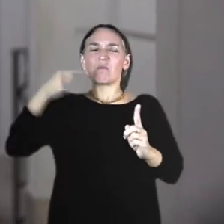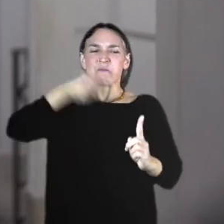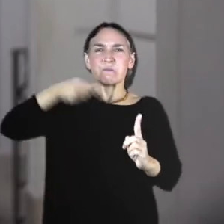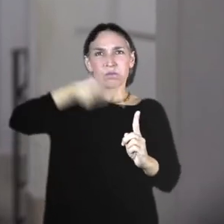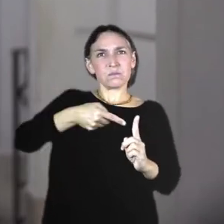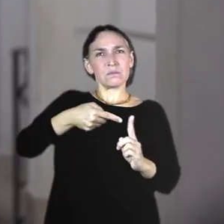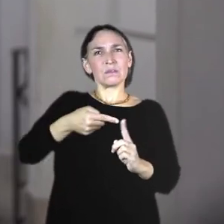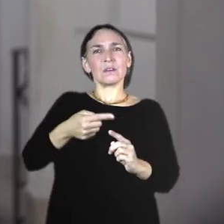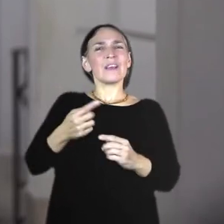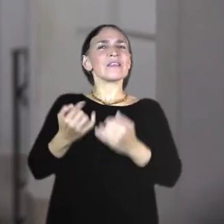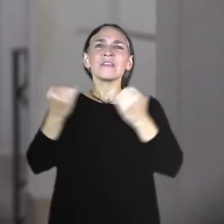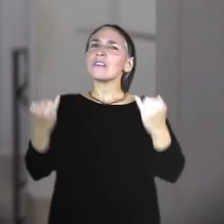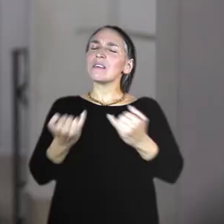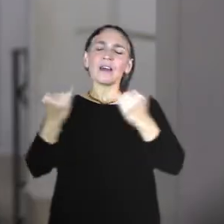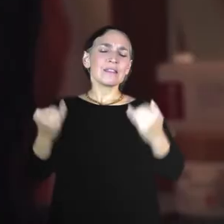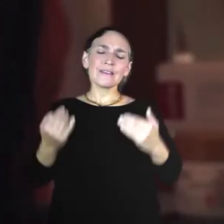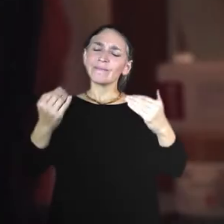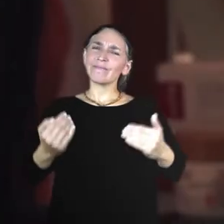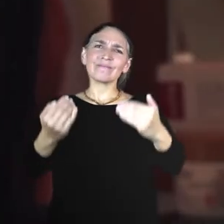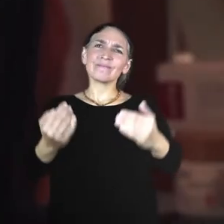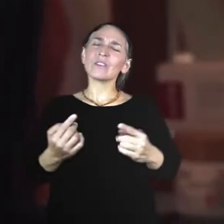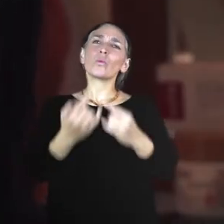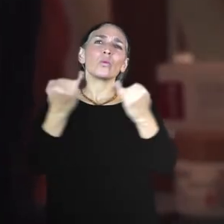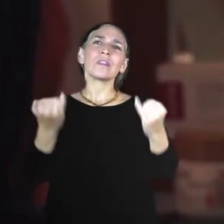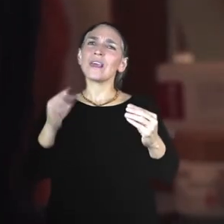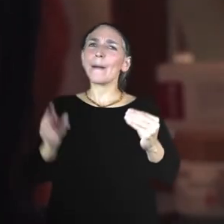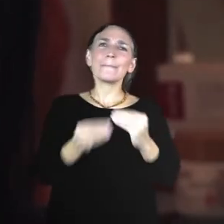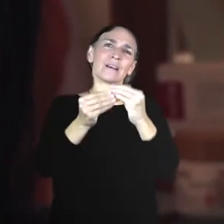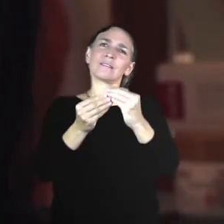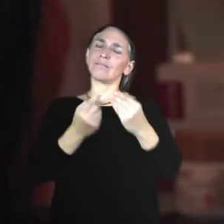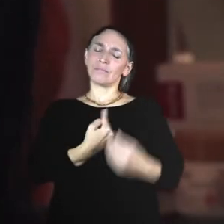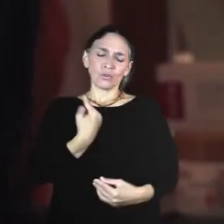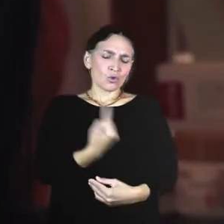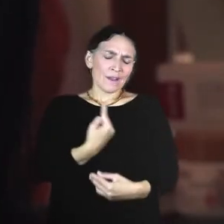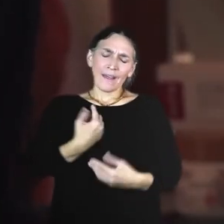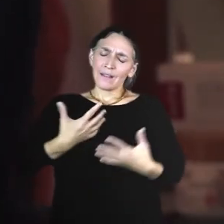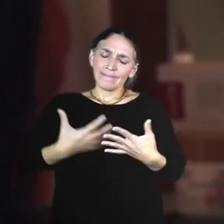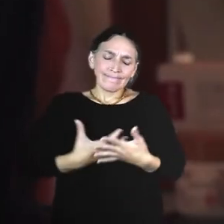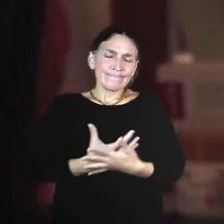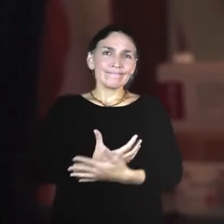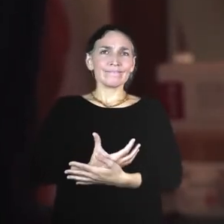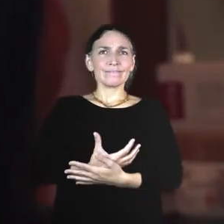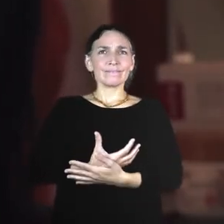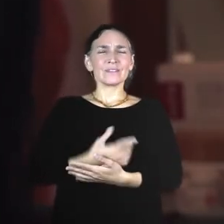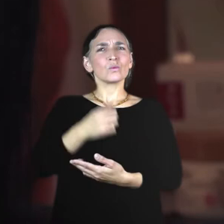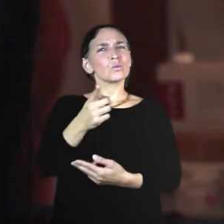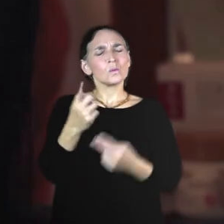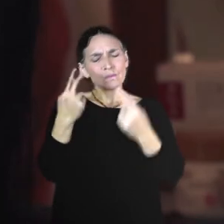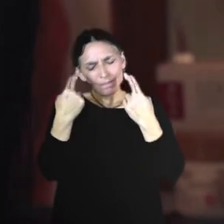Y cada día que pasa es un día más de soledad y de sufrimiento. No bajes nunca los brazos,